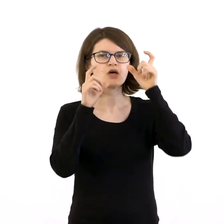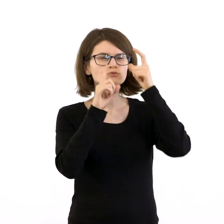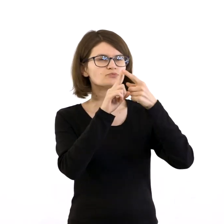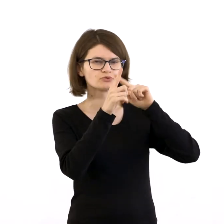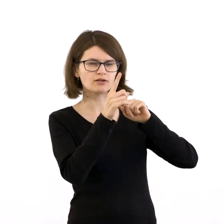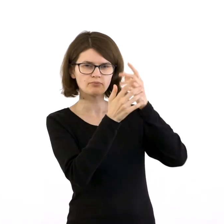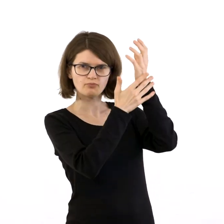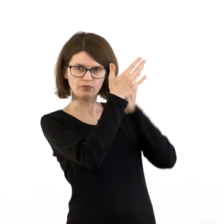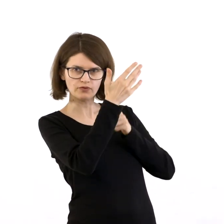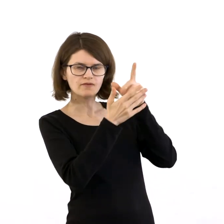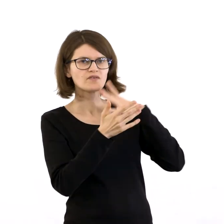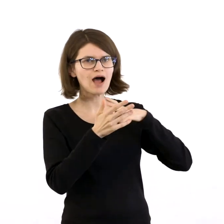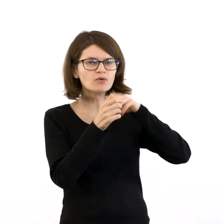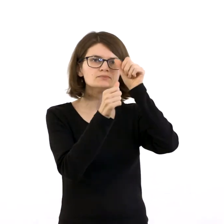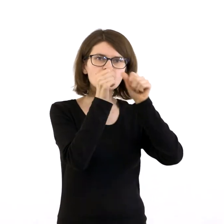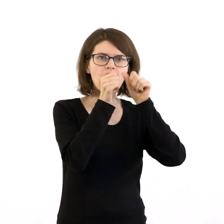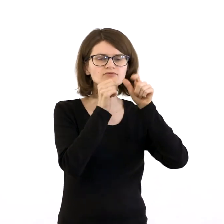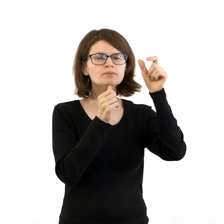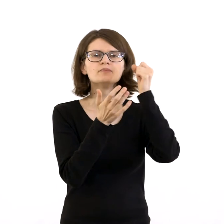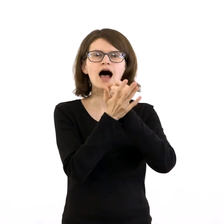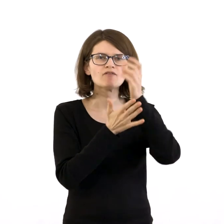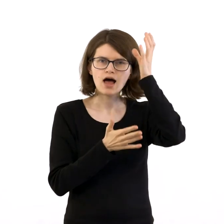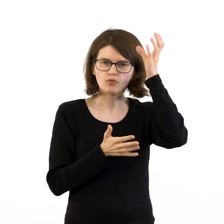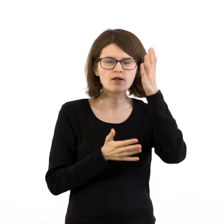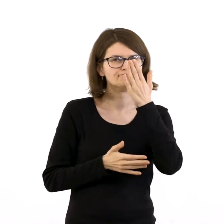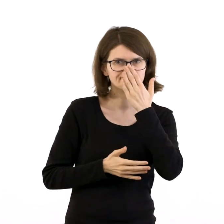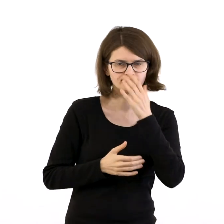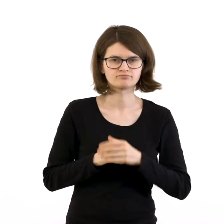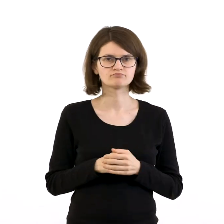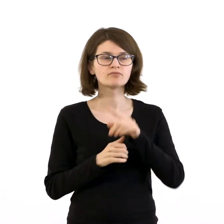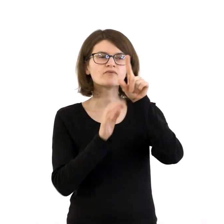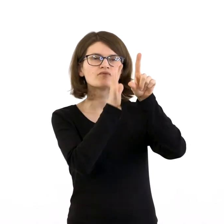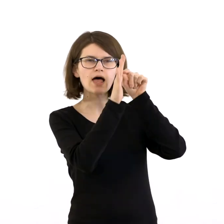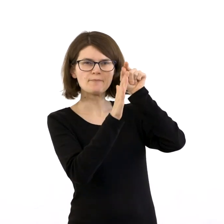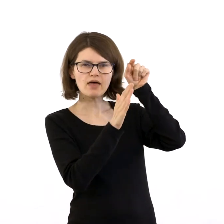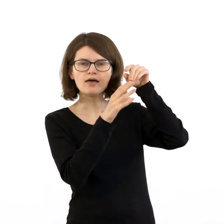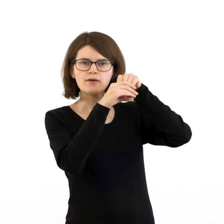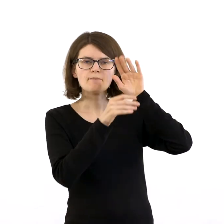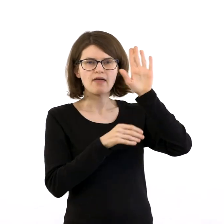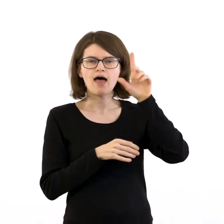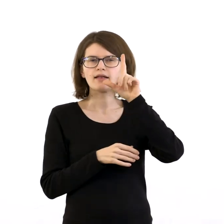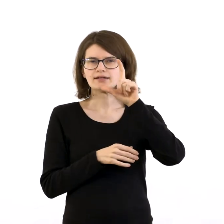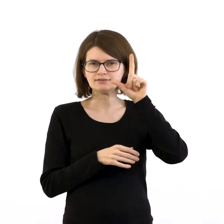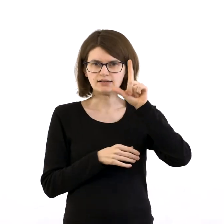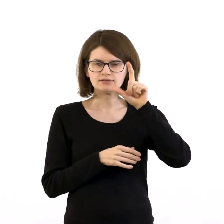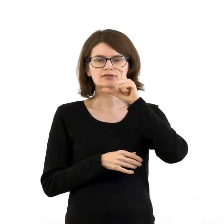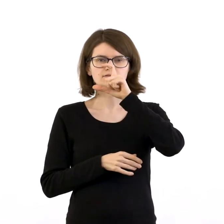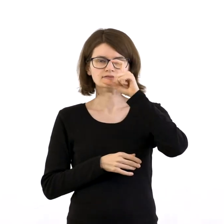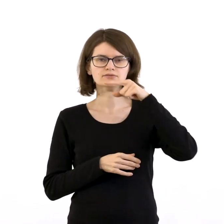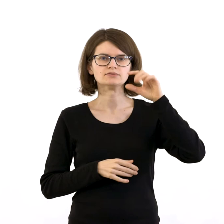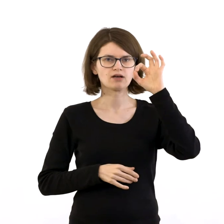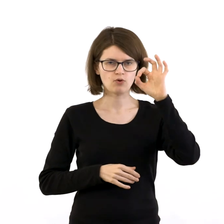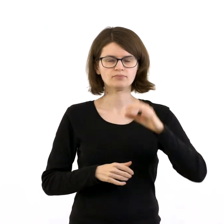Przed pobraniem zdjęcia warto sprawdzić, jakimi prawami autorskimi jest objęte i wybierać te z licencją CC-0.